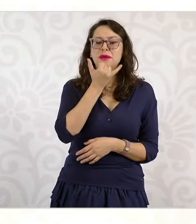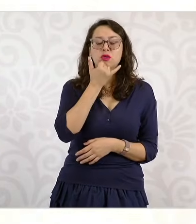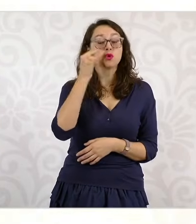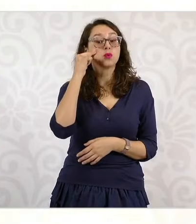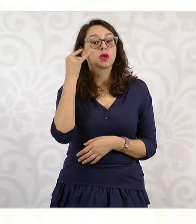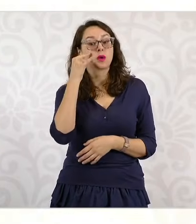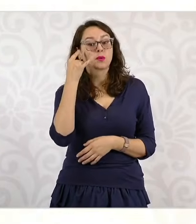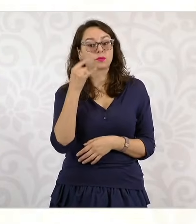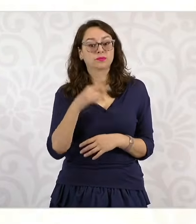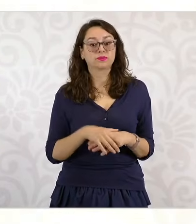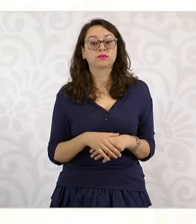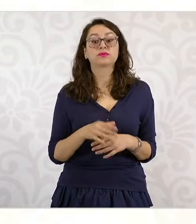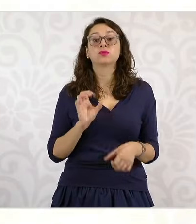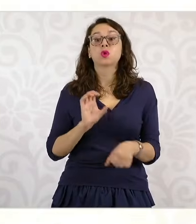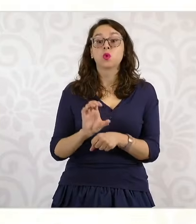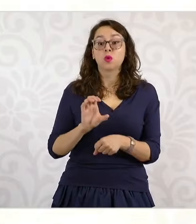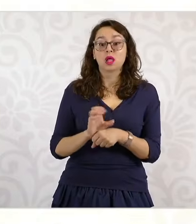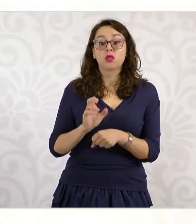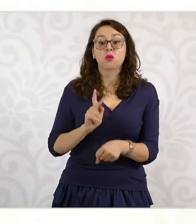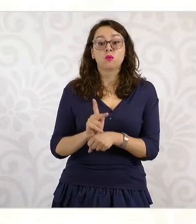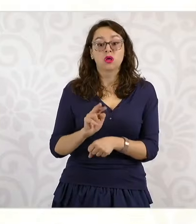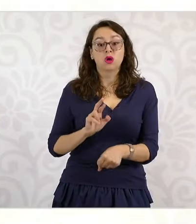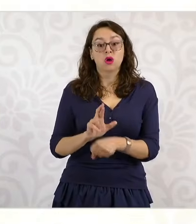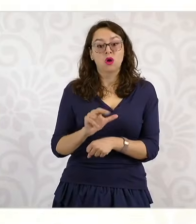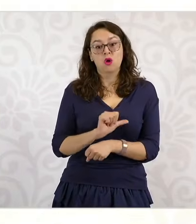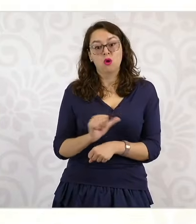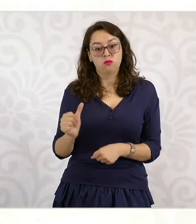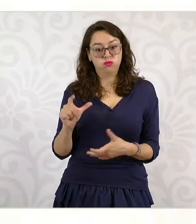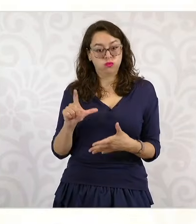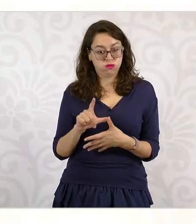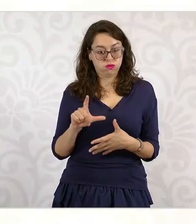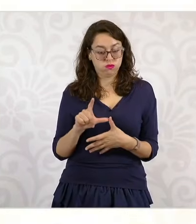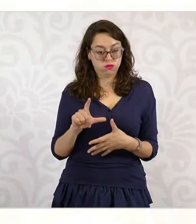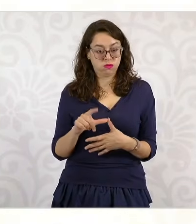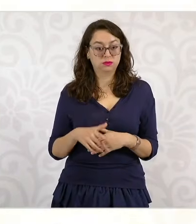los cubanos, puertorriqueños y otros latinos. ¿Se acuerdan lo que le gráfica que vimos hace poquito